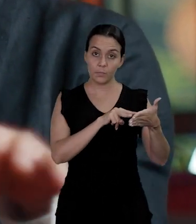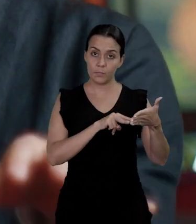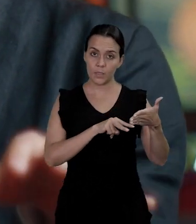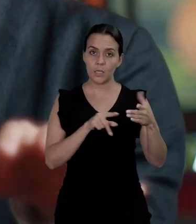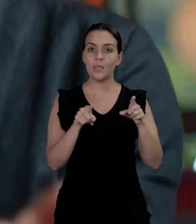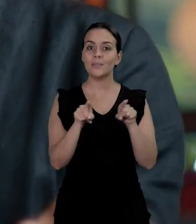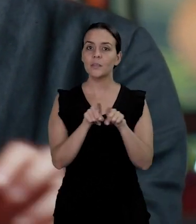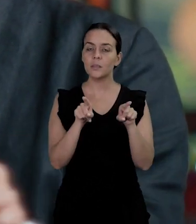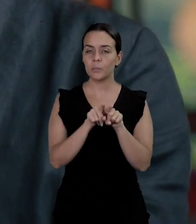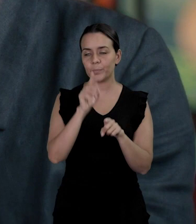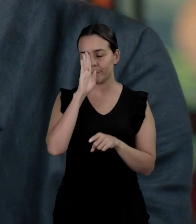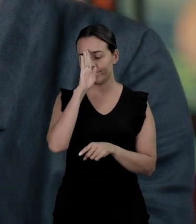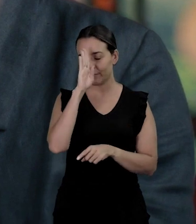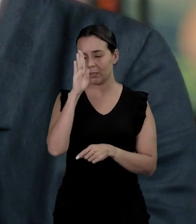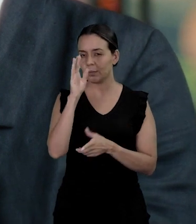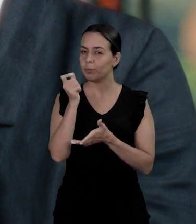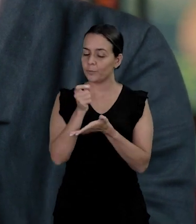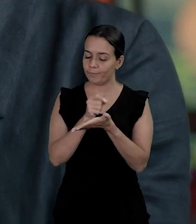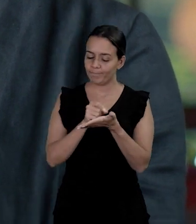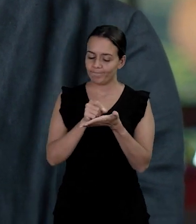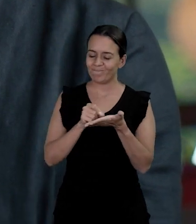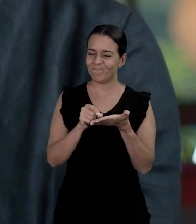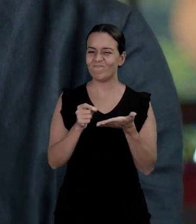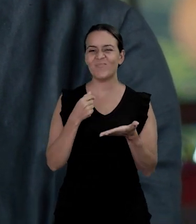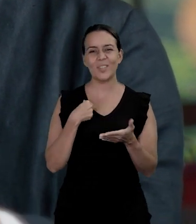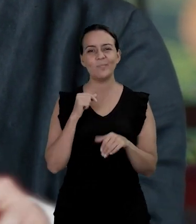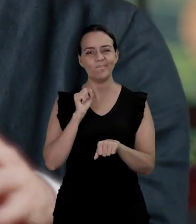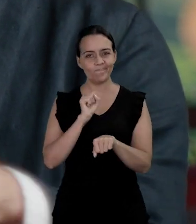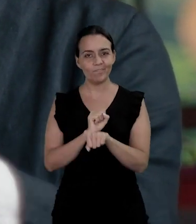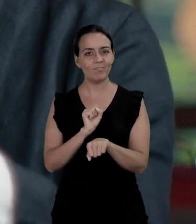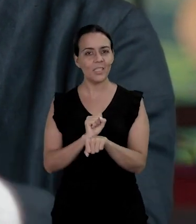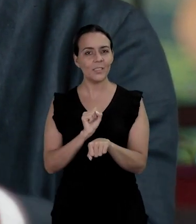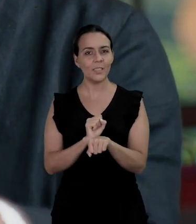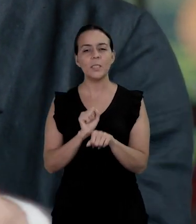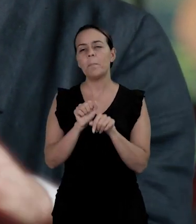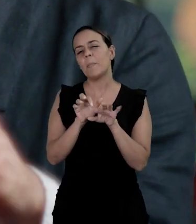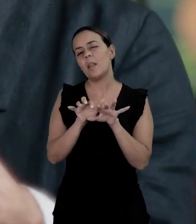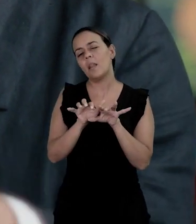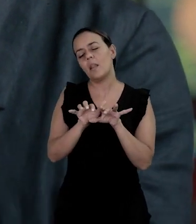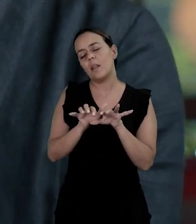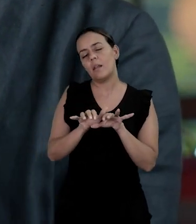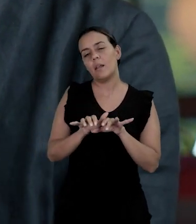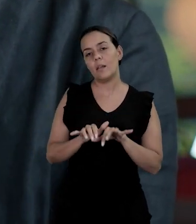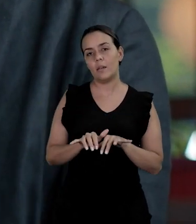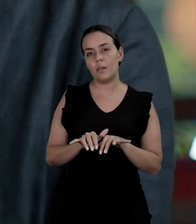mas principalmente para escrever. Eu acho que eu parei de escrever, de redigir mesmo,